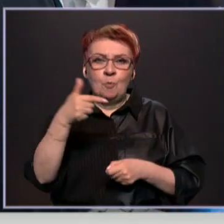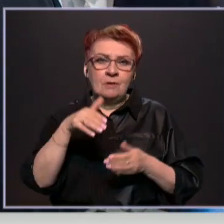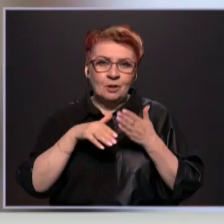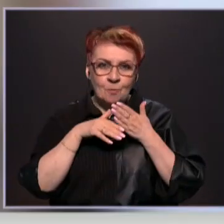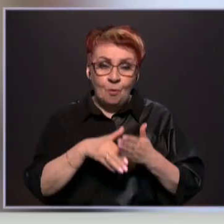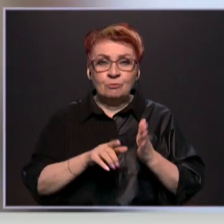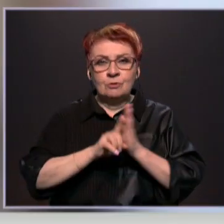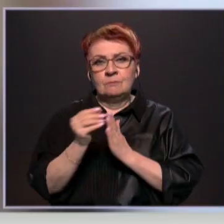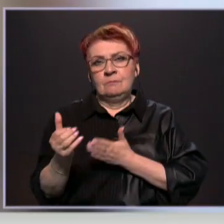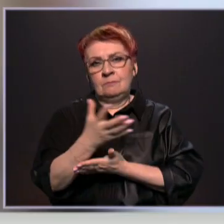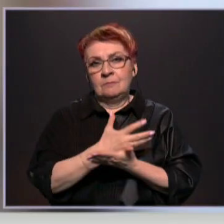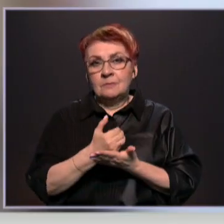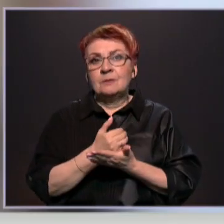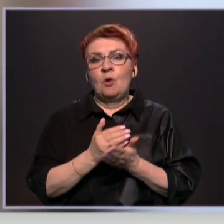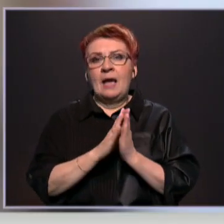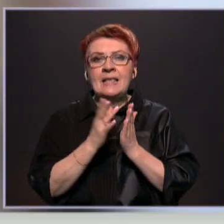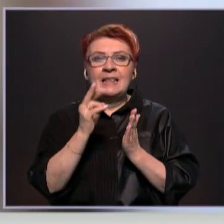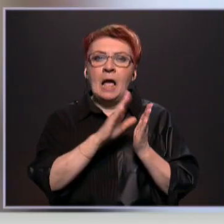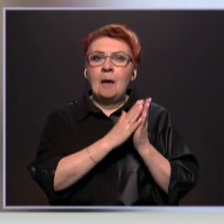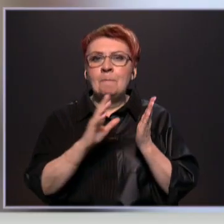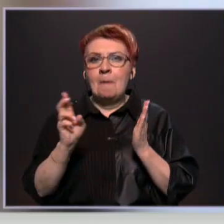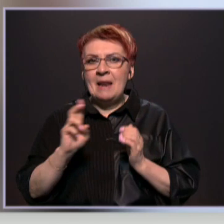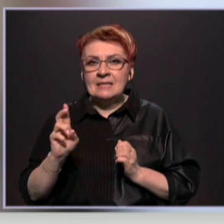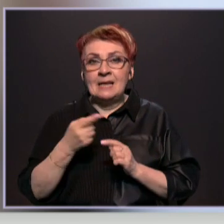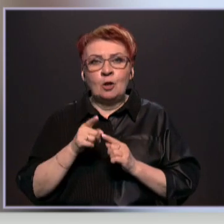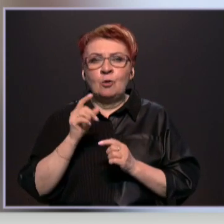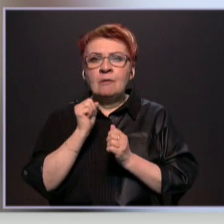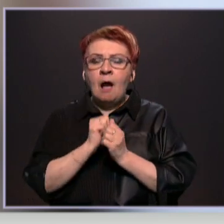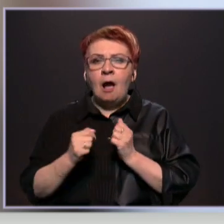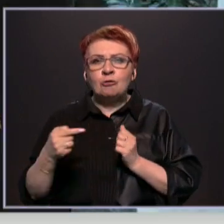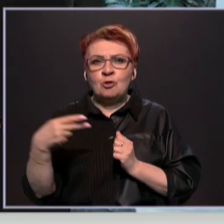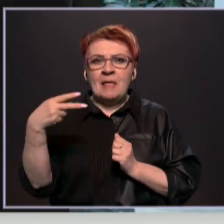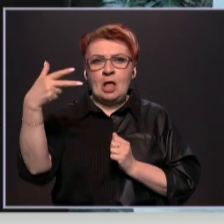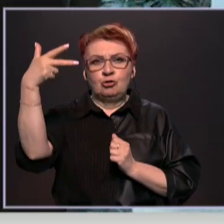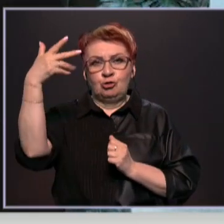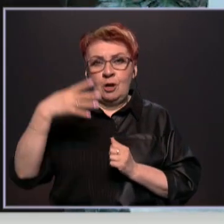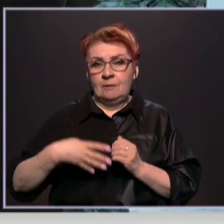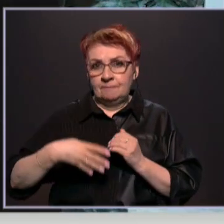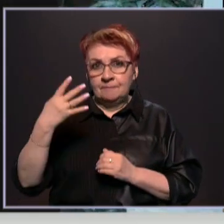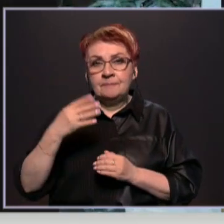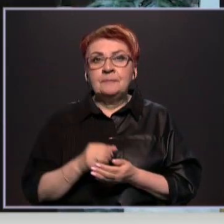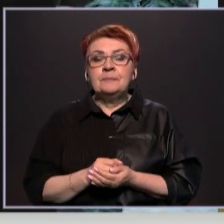начали сборник библиотека которые есть на каждом этаже этой больницы в Москве епископ Луховицкий